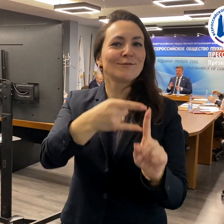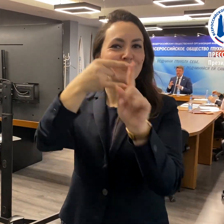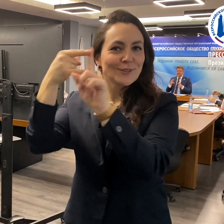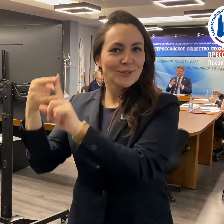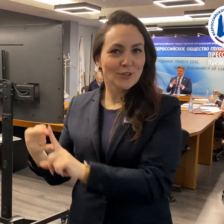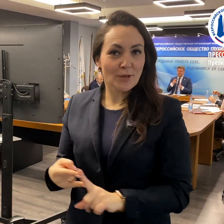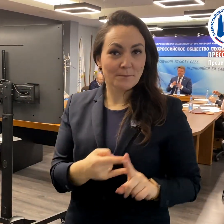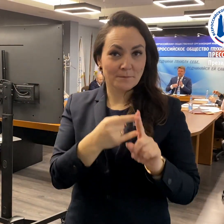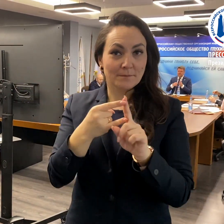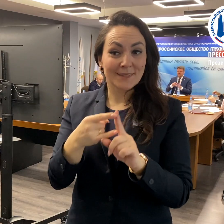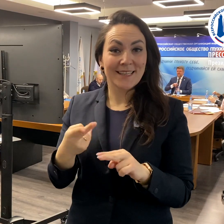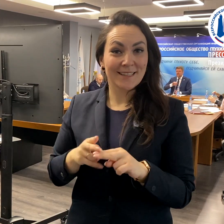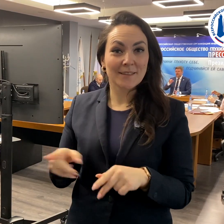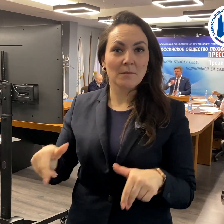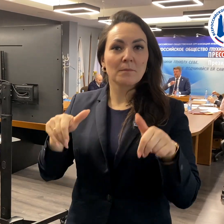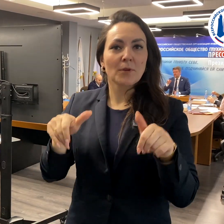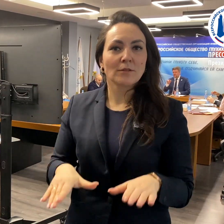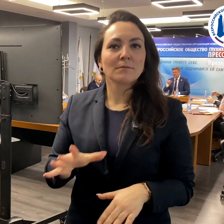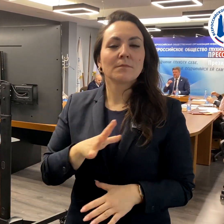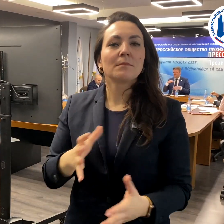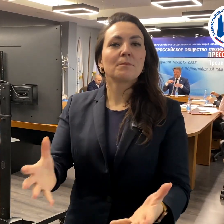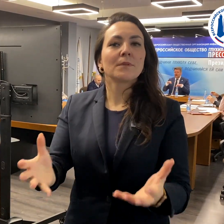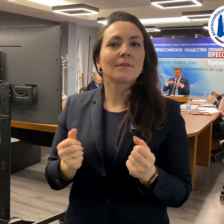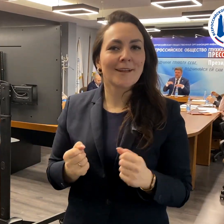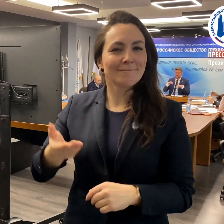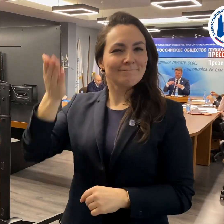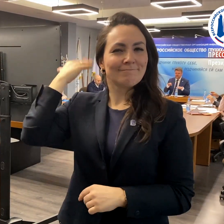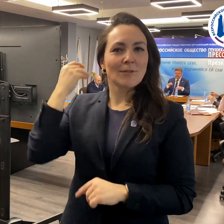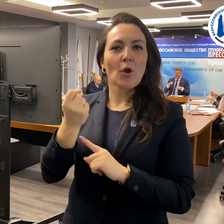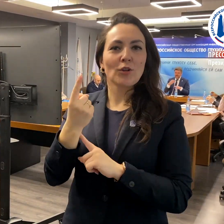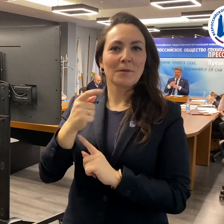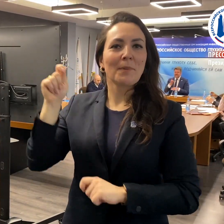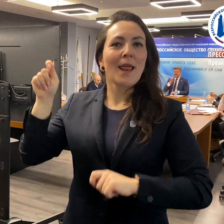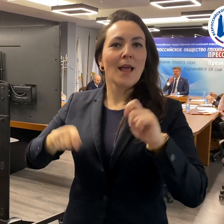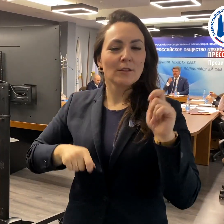первый дистанционный пленум на платформе ZOOM.